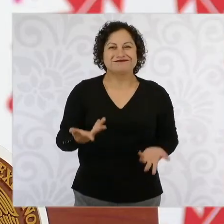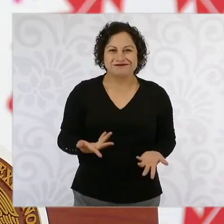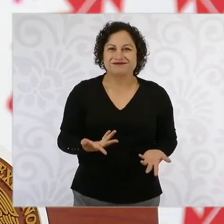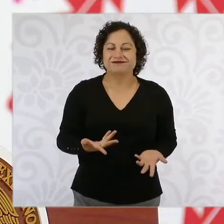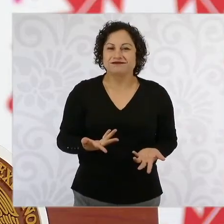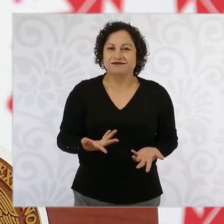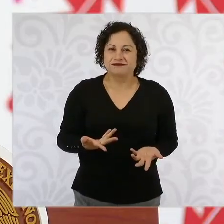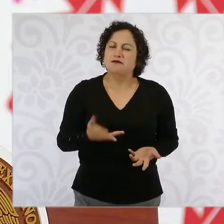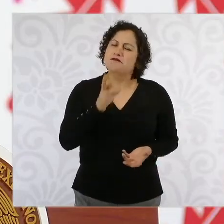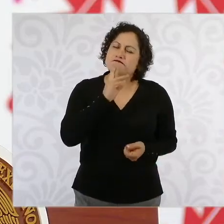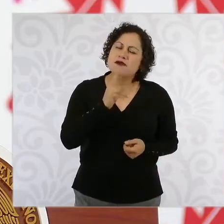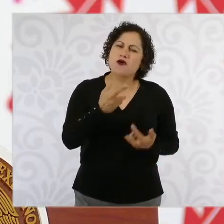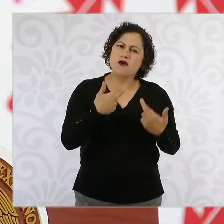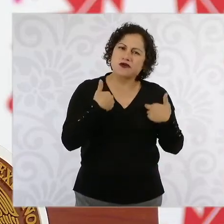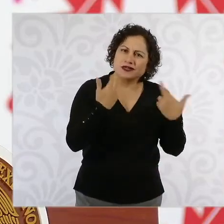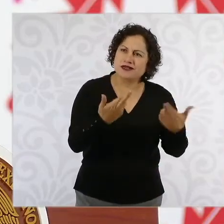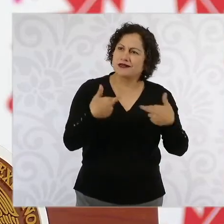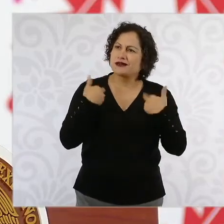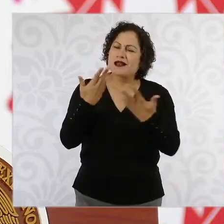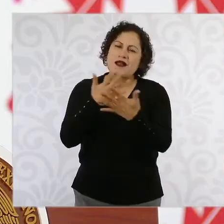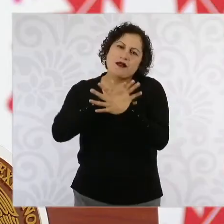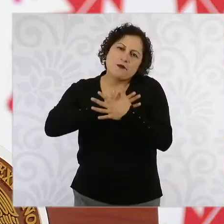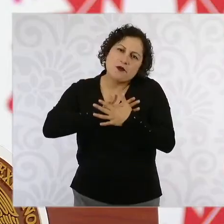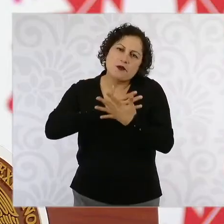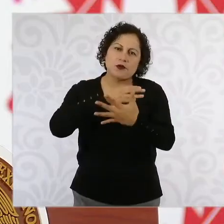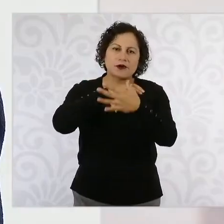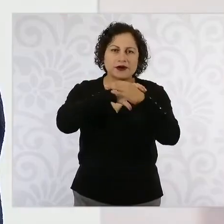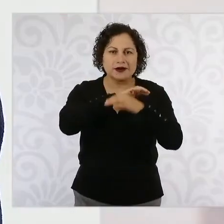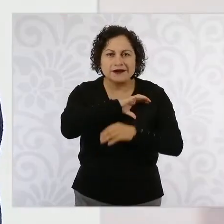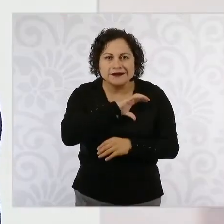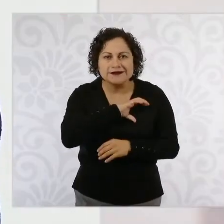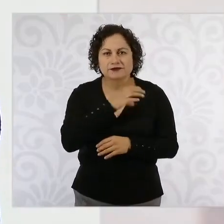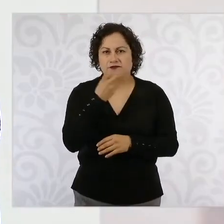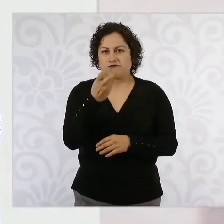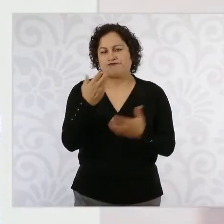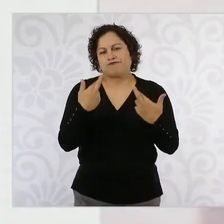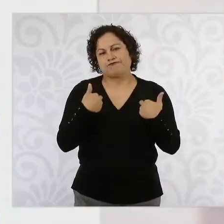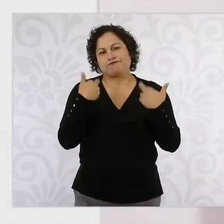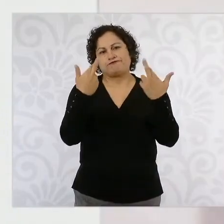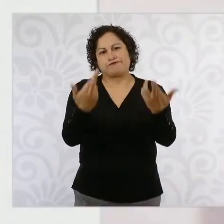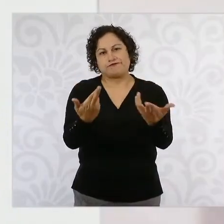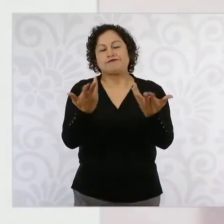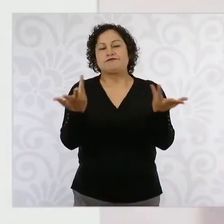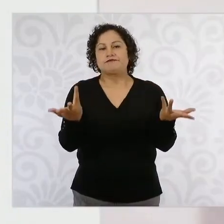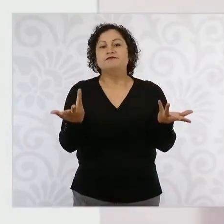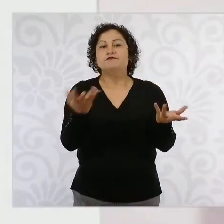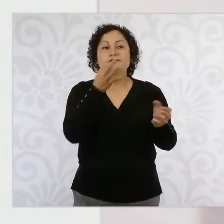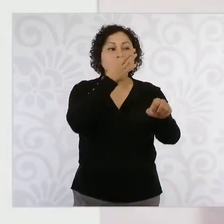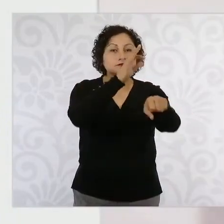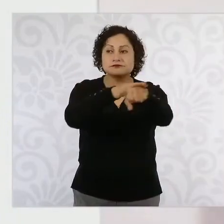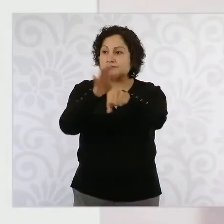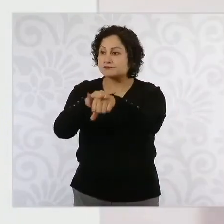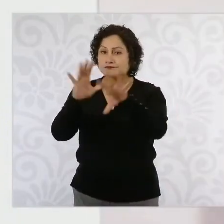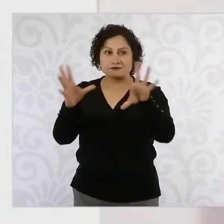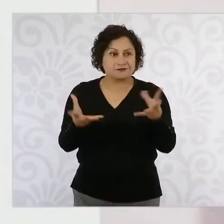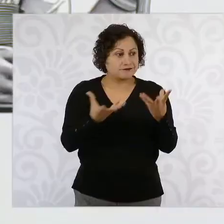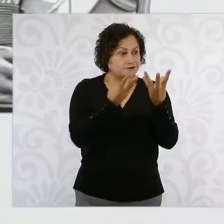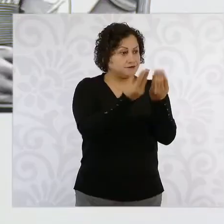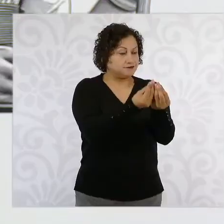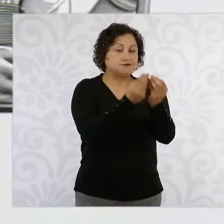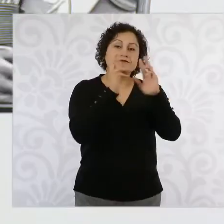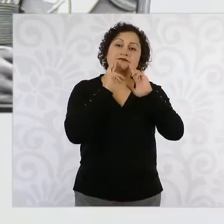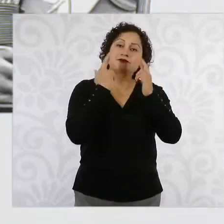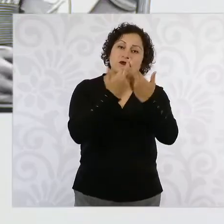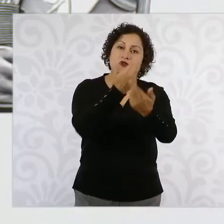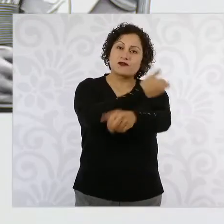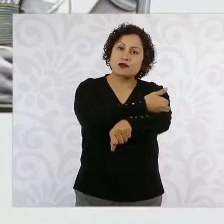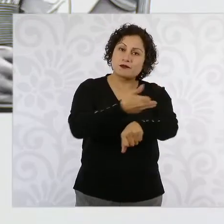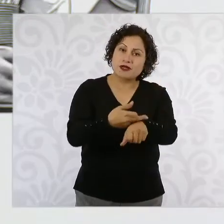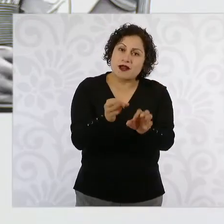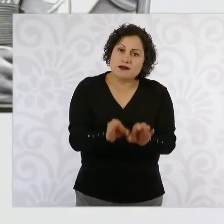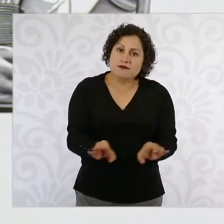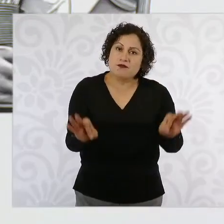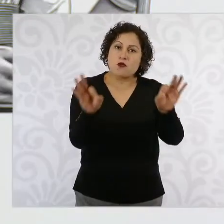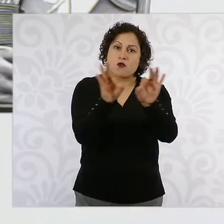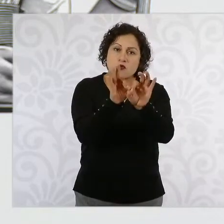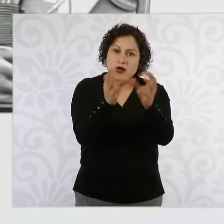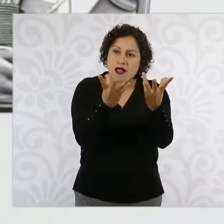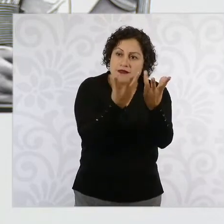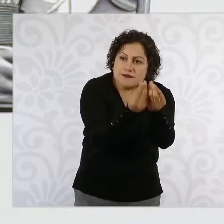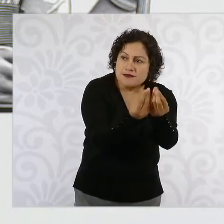amor cariño eh que se junten es muy importante la reunión familiar que si no se pueden juntar